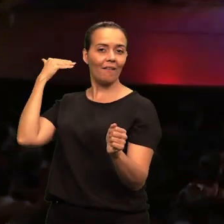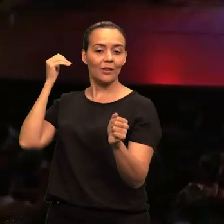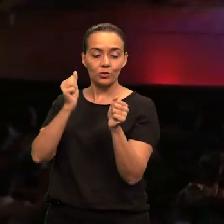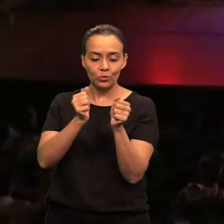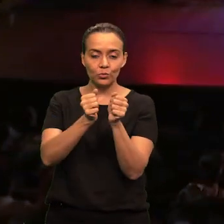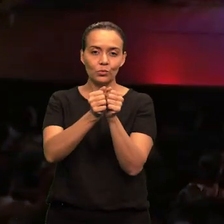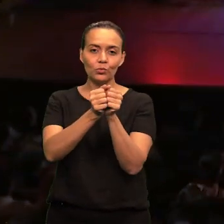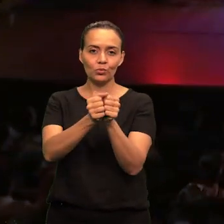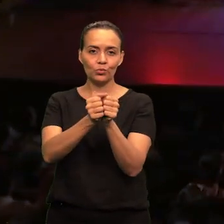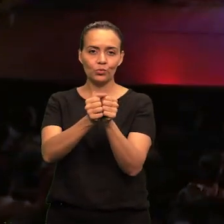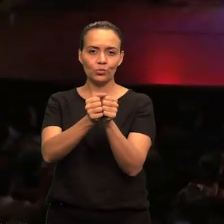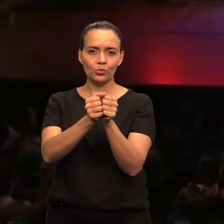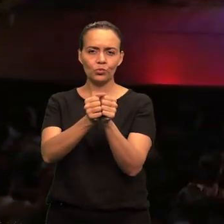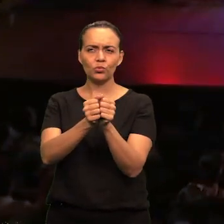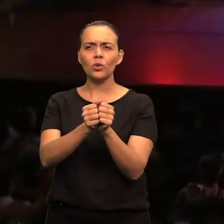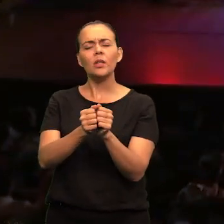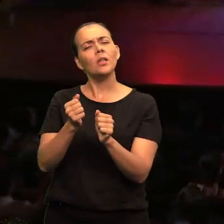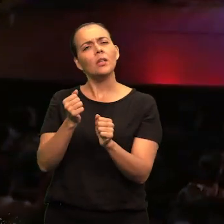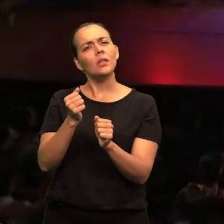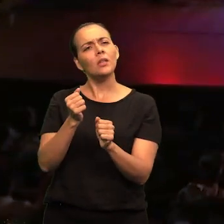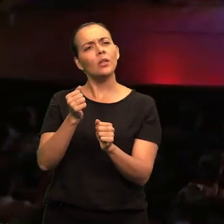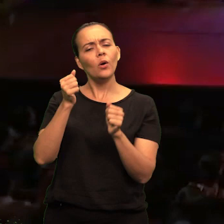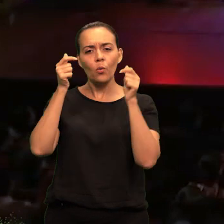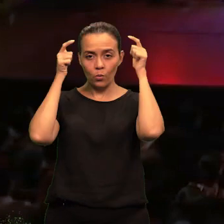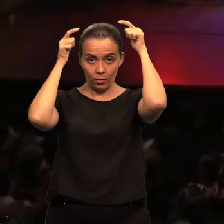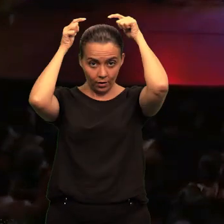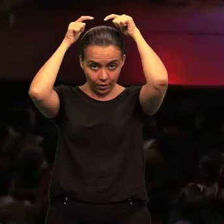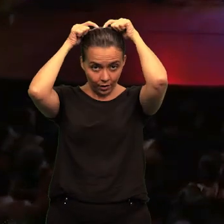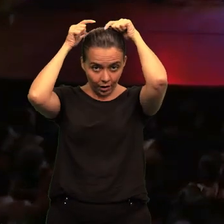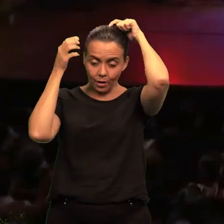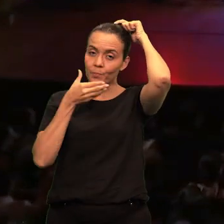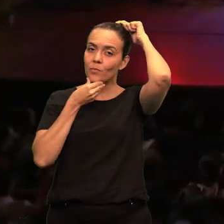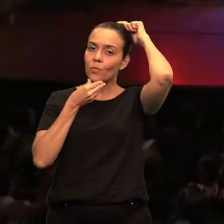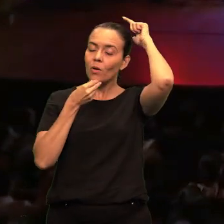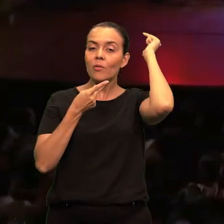E nesta época, um dos rabinos disse: Pois até mesmo